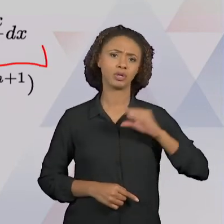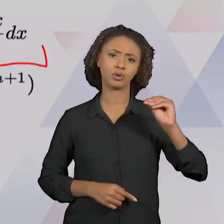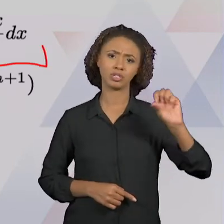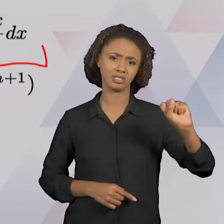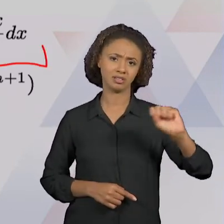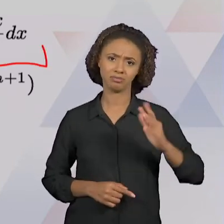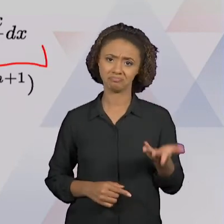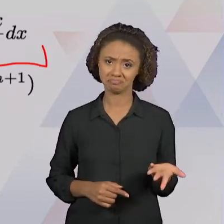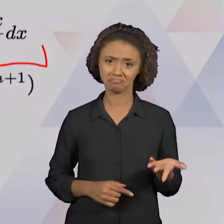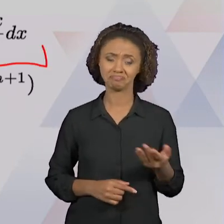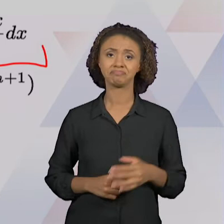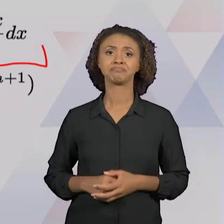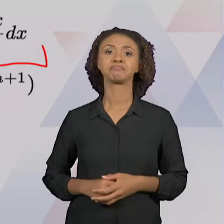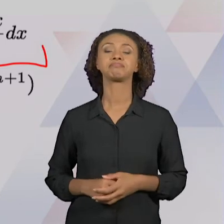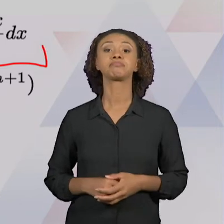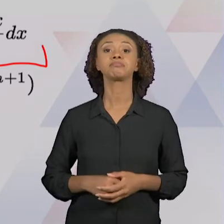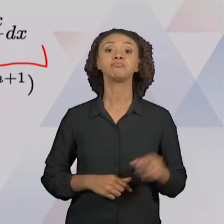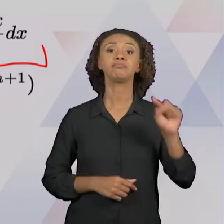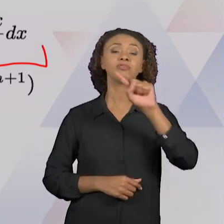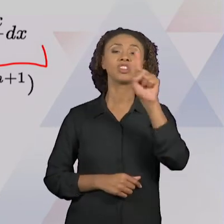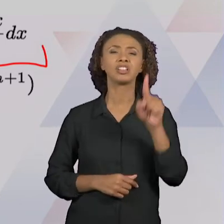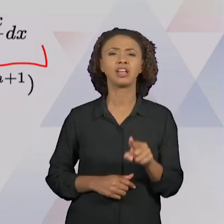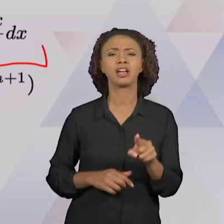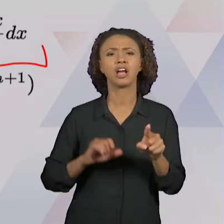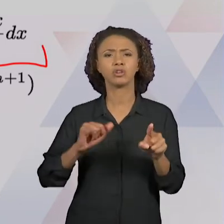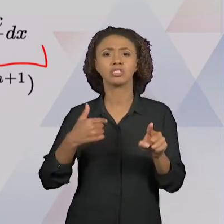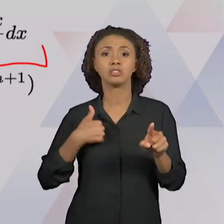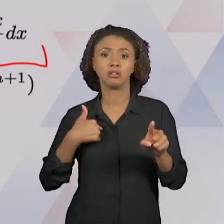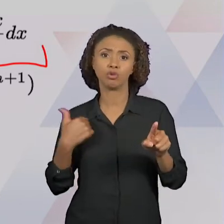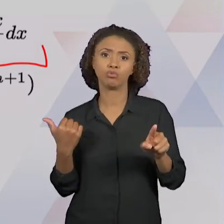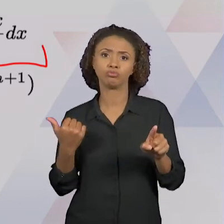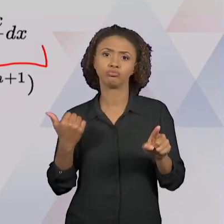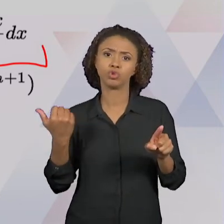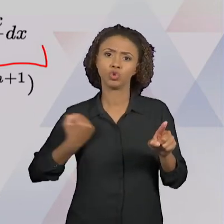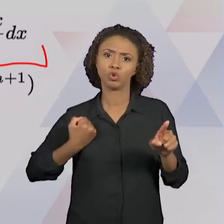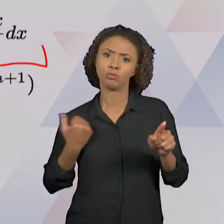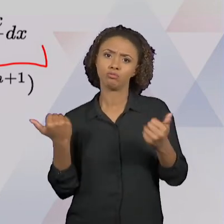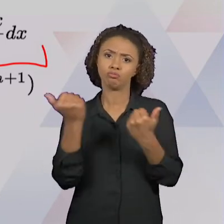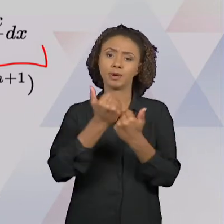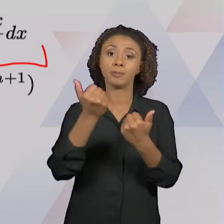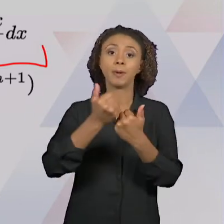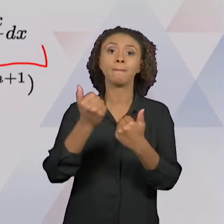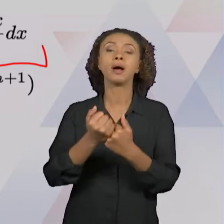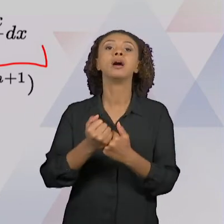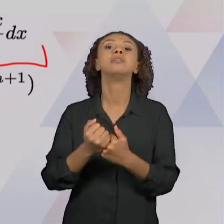INTEGRAL, SUBSTITUINDO OS VALORES, AGORA ENTÃO A GENTE ACHA QUANTO QUE VALE O "BN". ENTÃO ACHAMOS